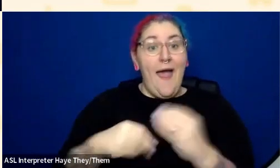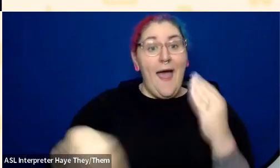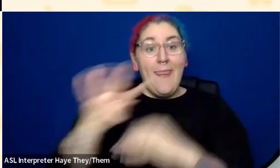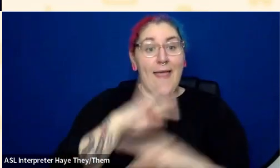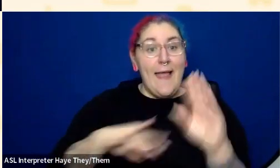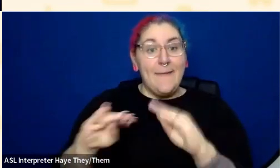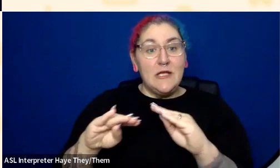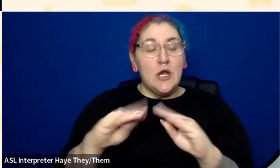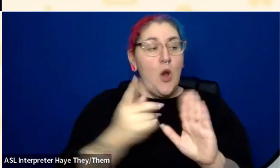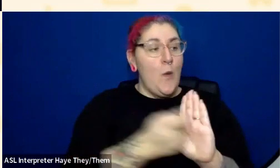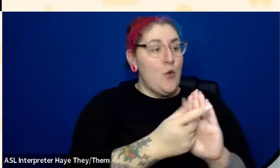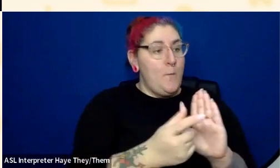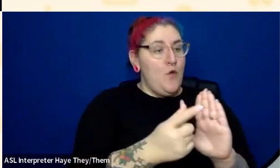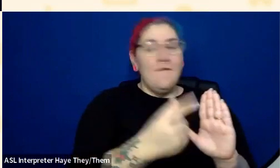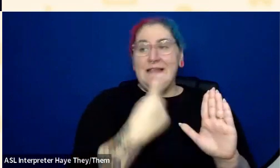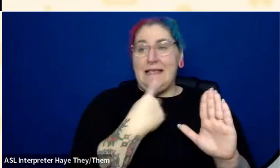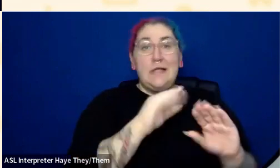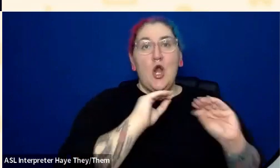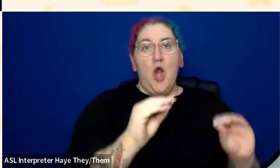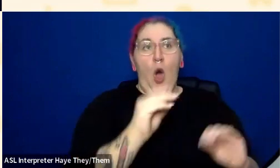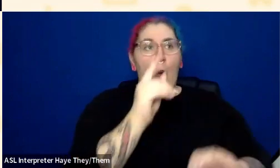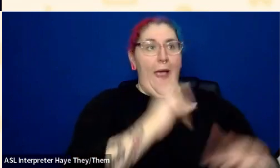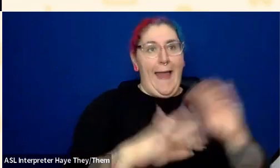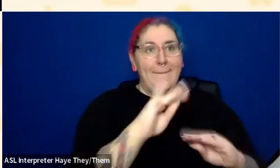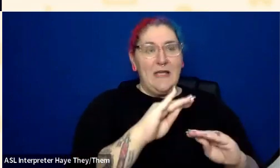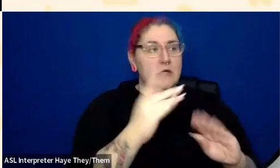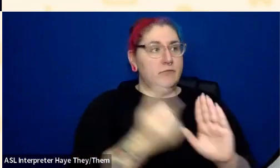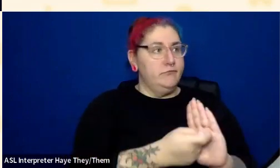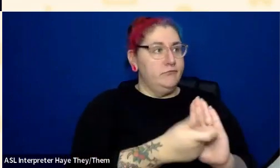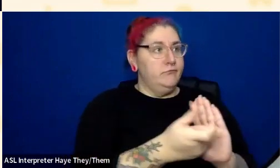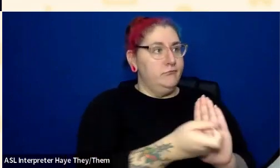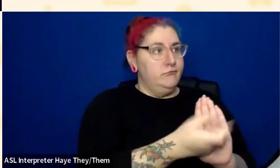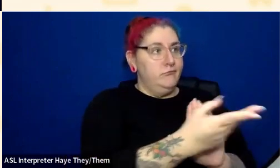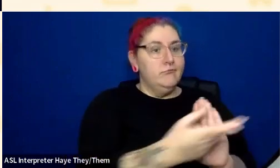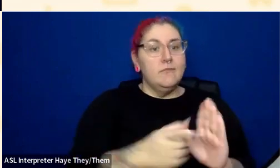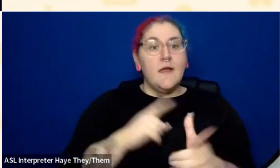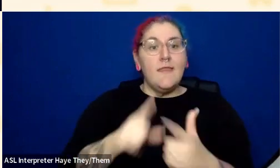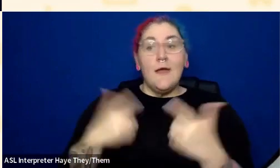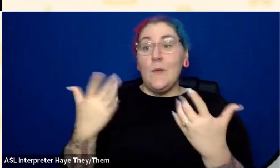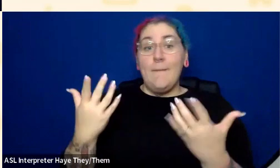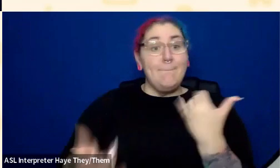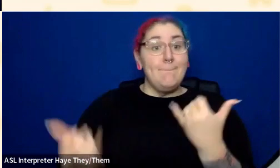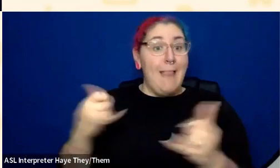Luego reproducimos las animaciones. Como dije, hay dos tipos de animaciones.